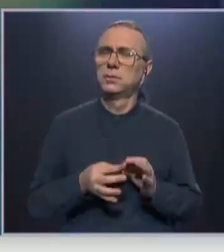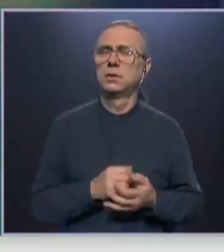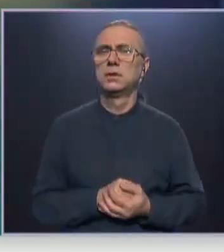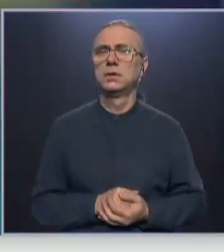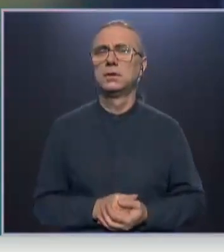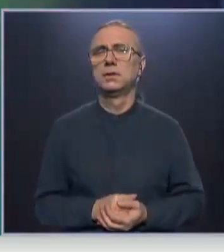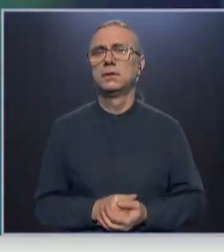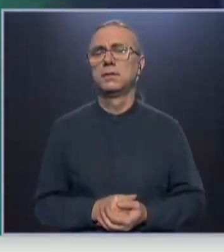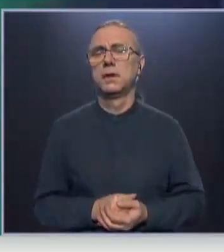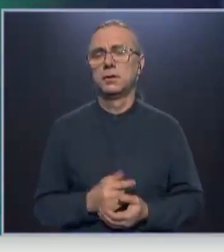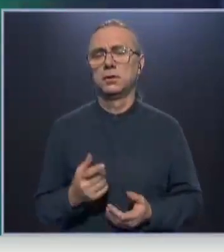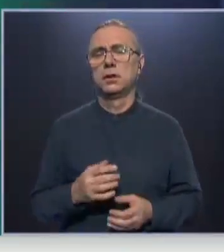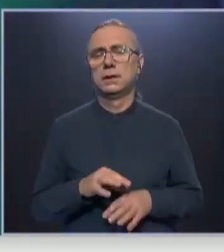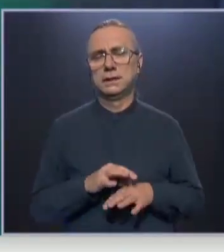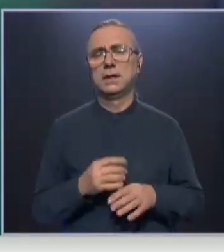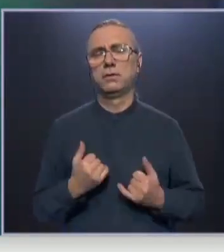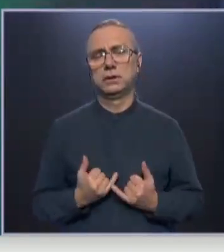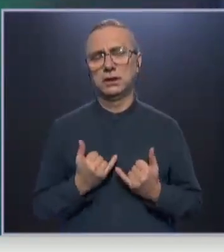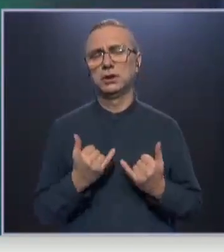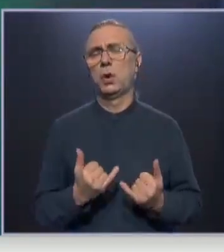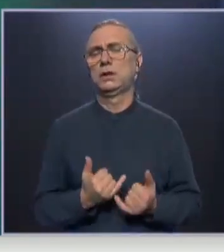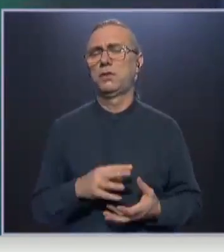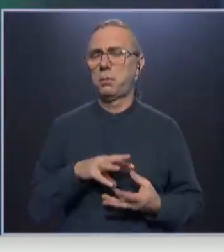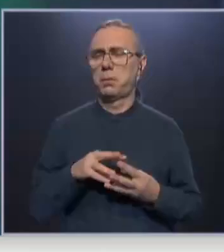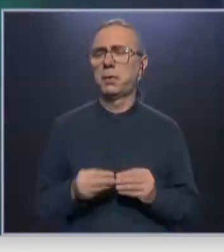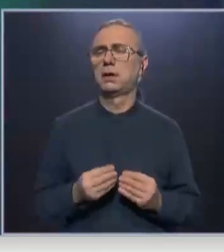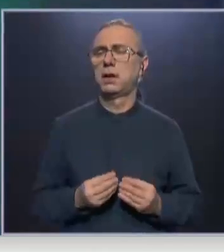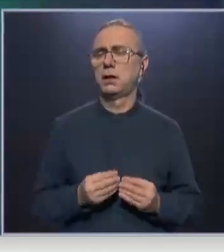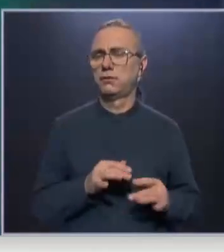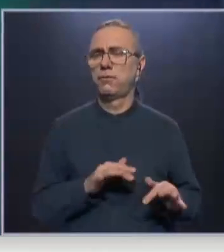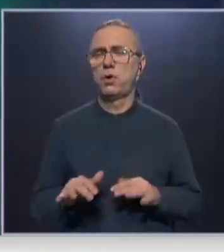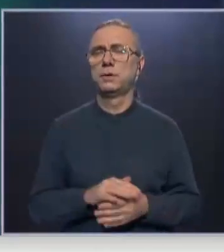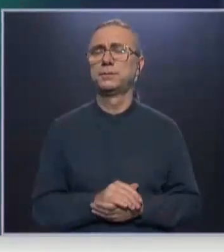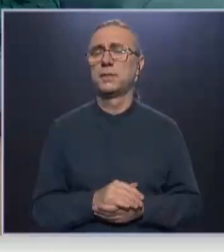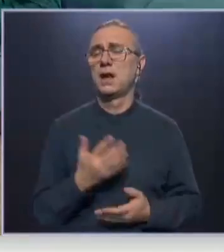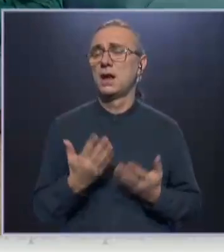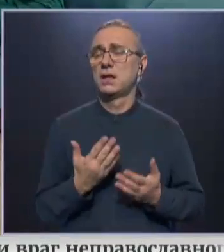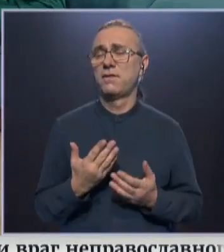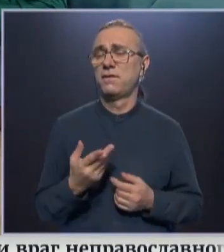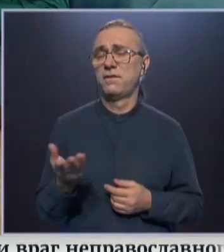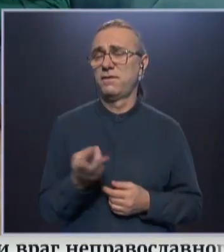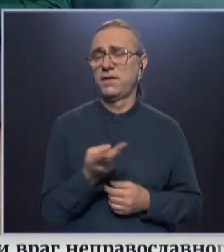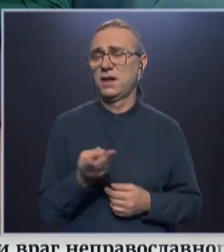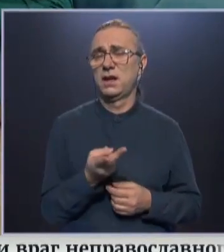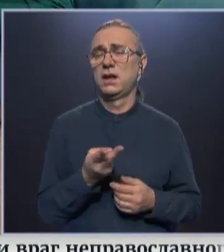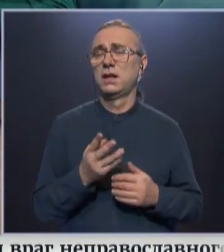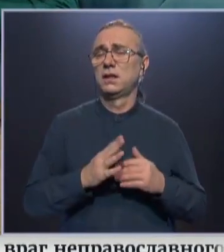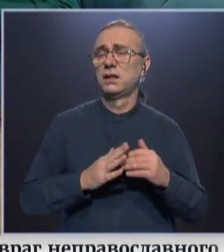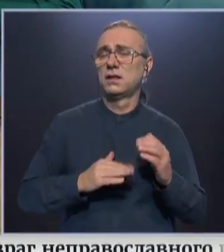с достоинством и плодотворно Но конечно если вы не наладите вместе с ним постоянно регулярную Исповедь при